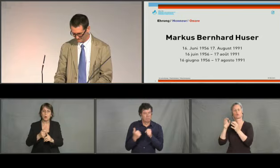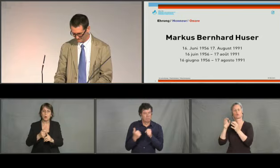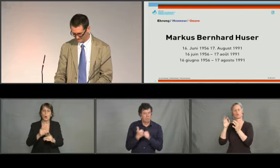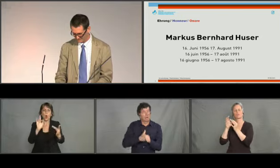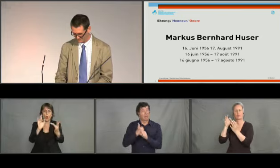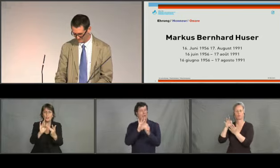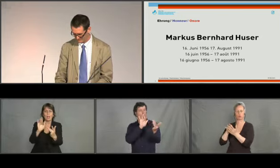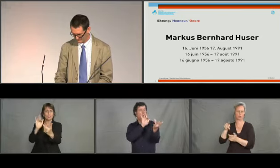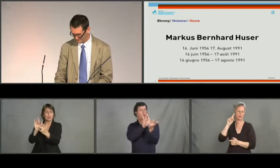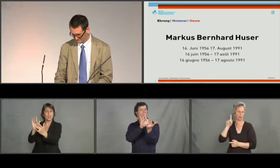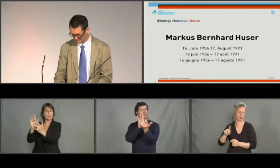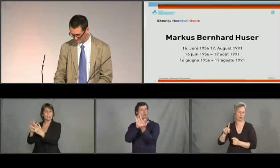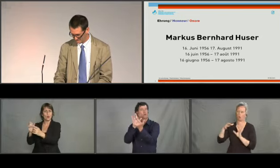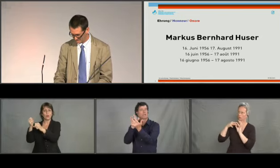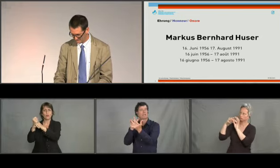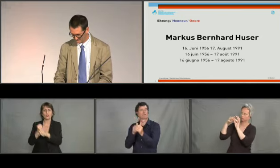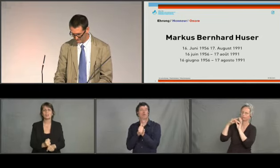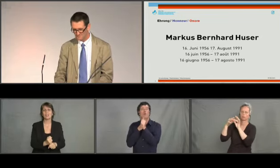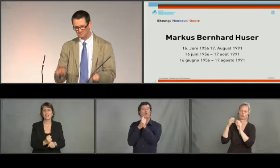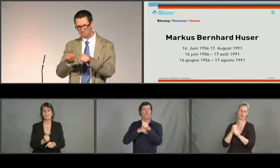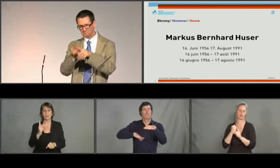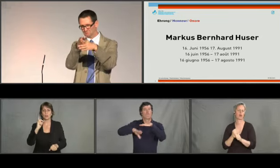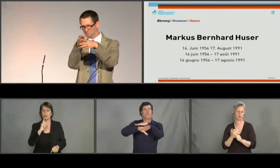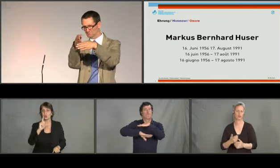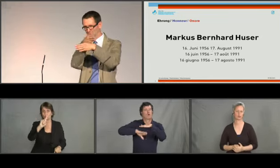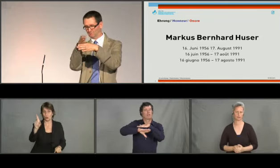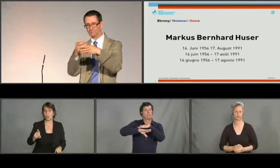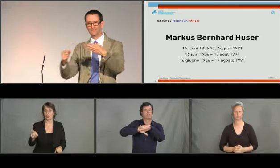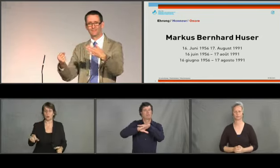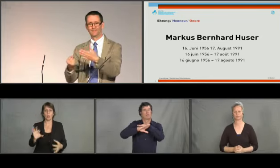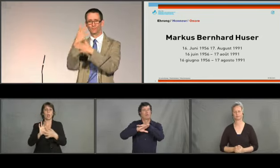zusammen gearbeitet.